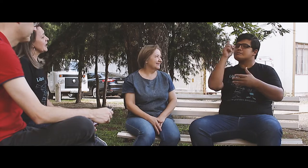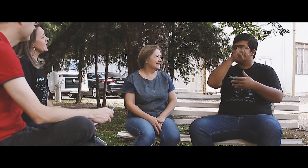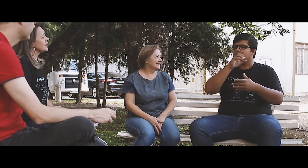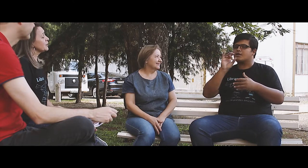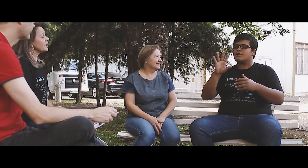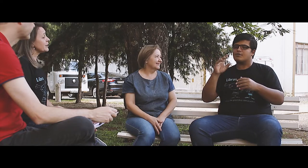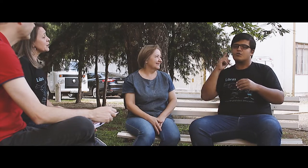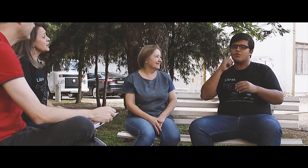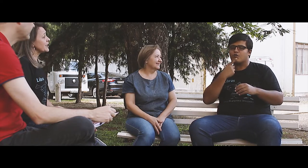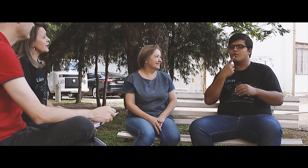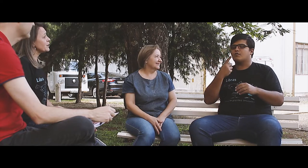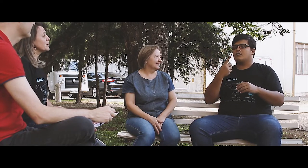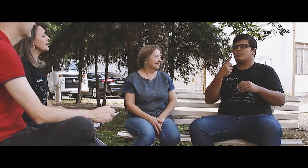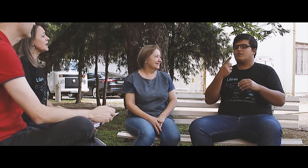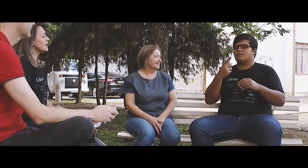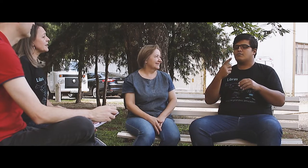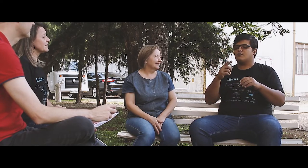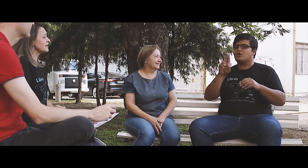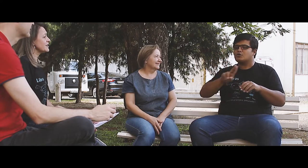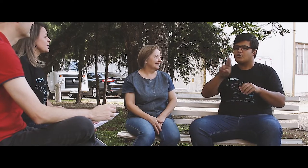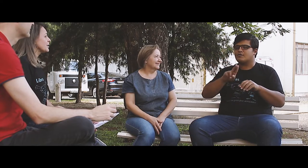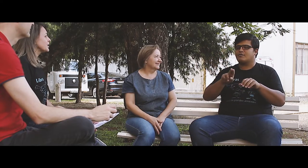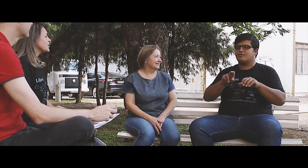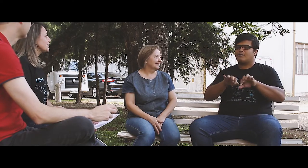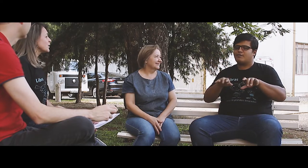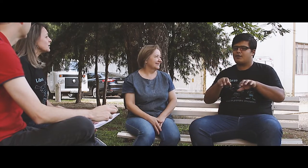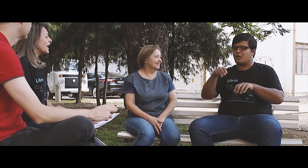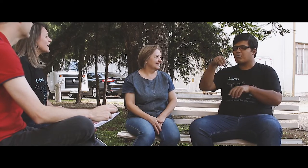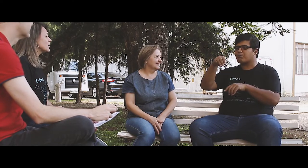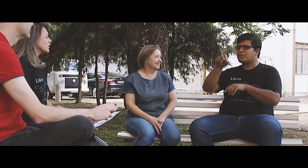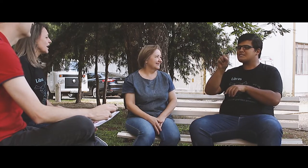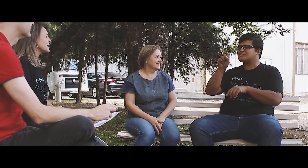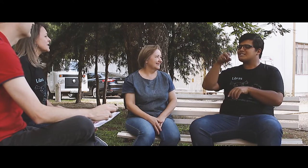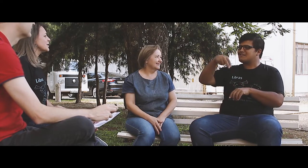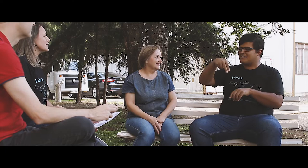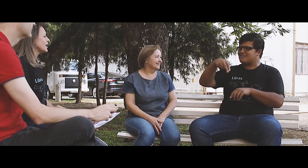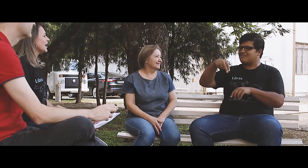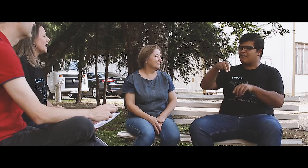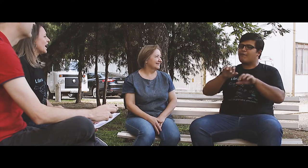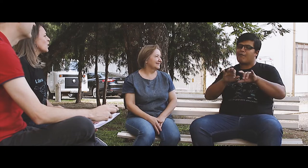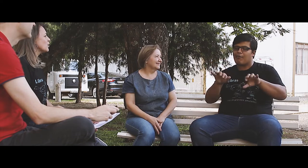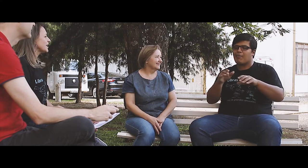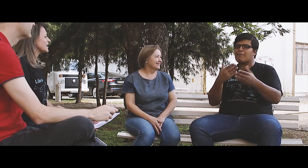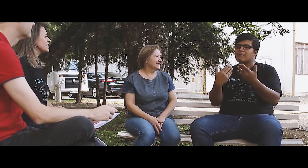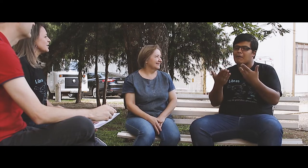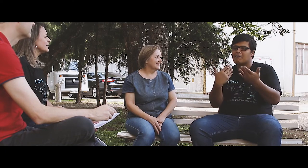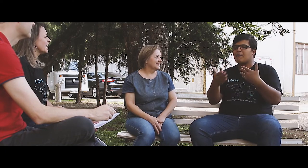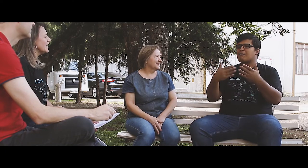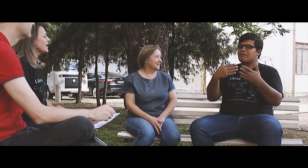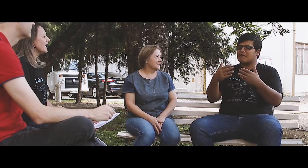Então, durante muito tempo existia muita dificuldade com relação à comunicação né...